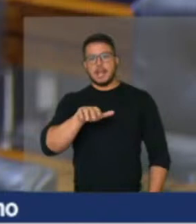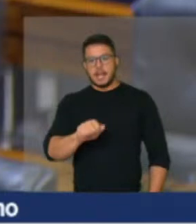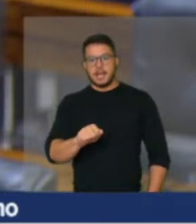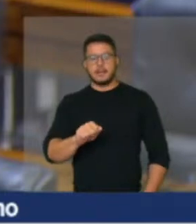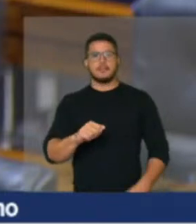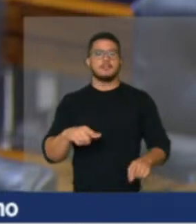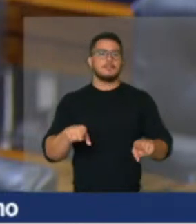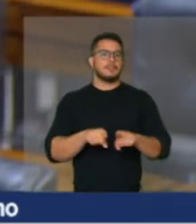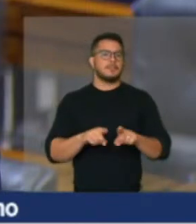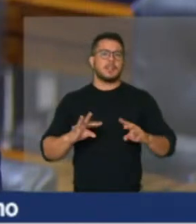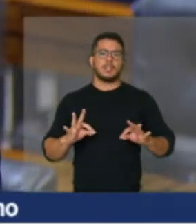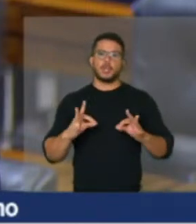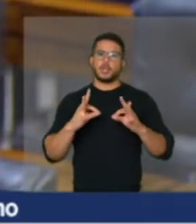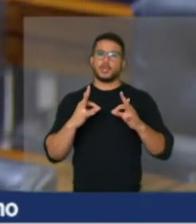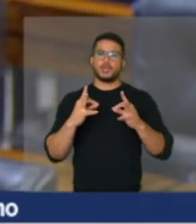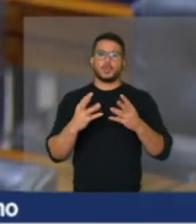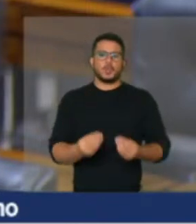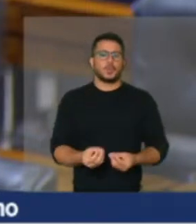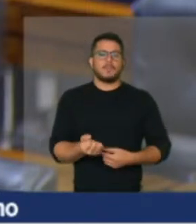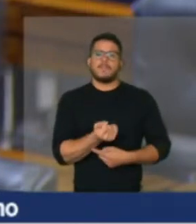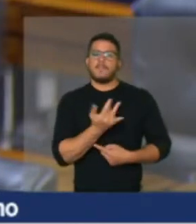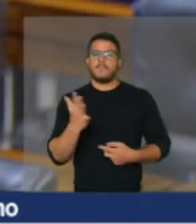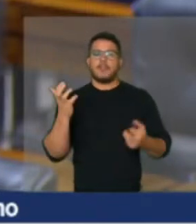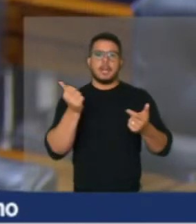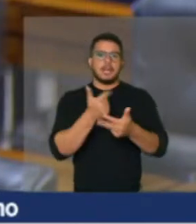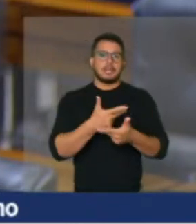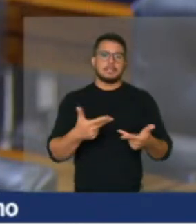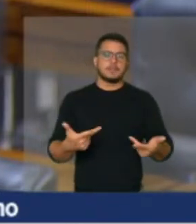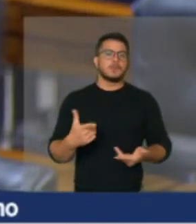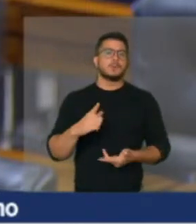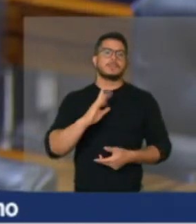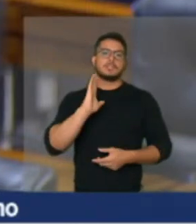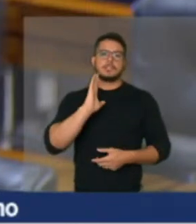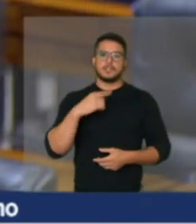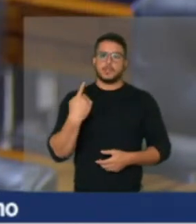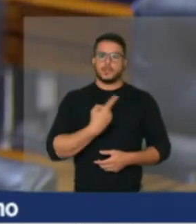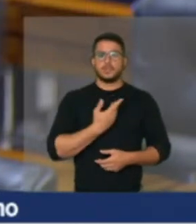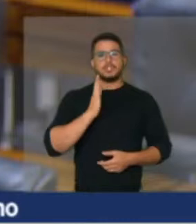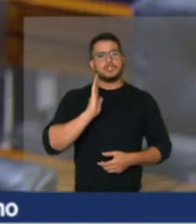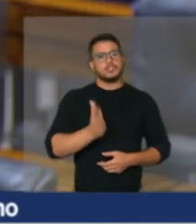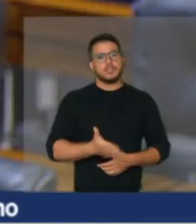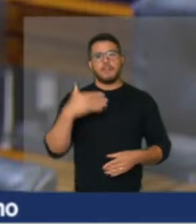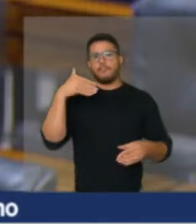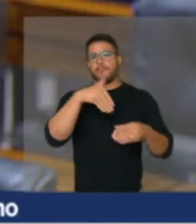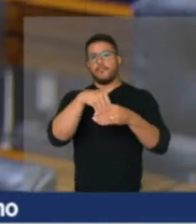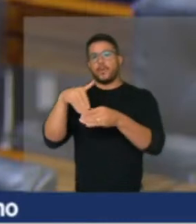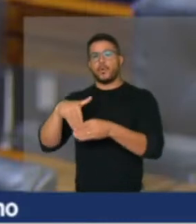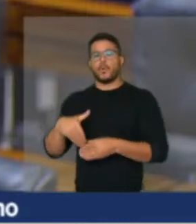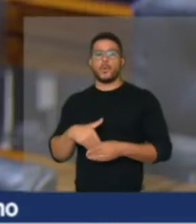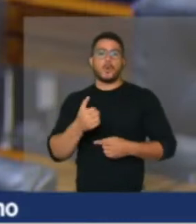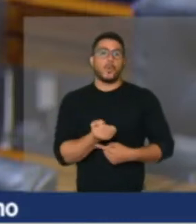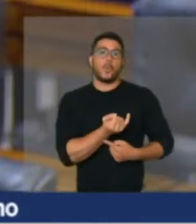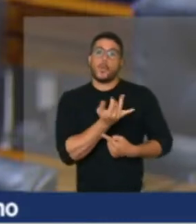DO BANCO CENTRAL, LEI DO CÂ MBIO. NÓS VOTAMOS INÚMERAS MATÉRIAS MUITO IMPORTANTES QUE HÁ ANOS... O PARLAMENTO